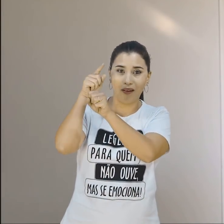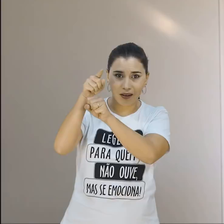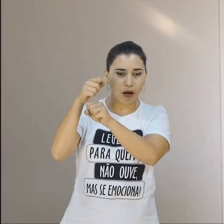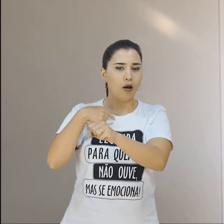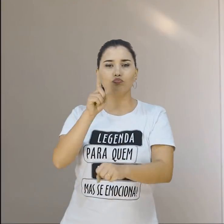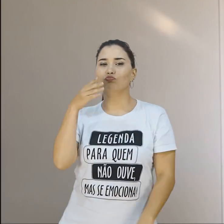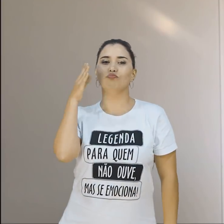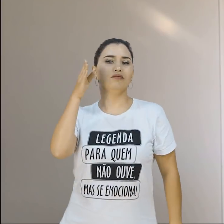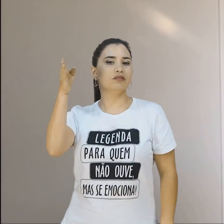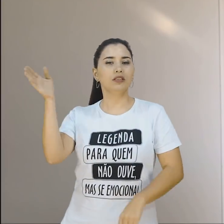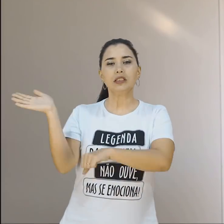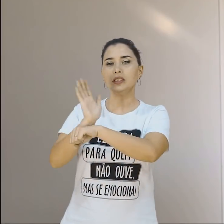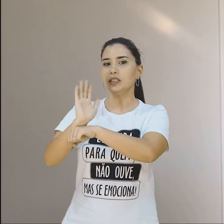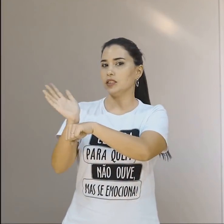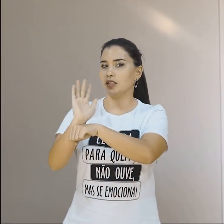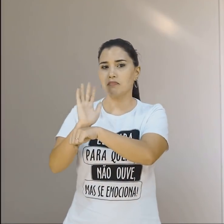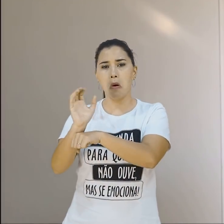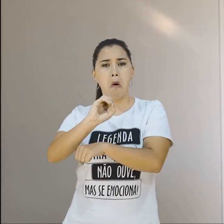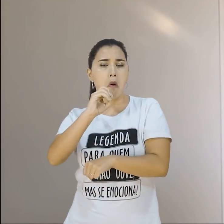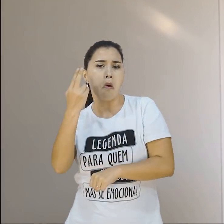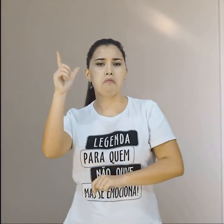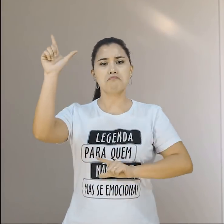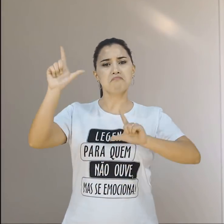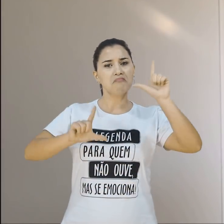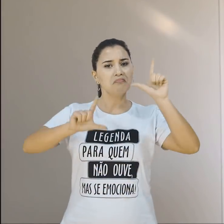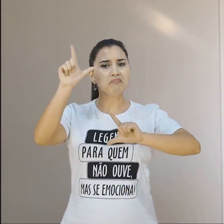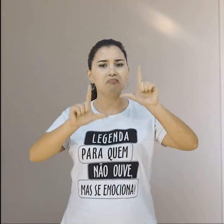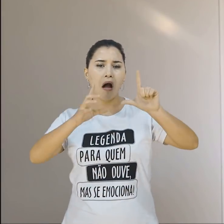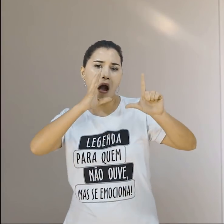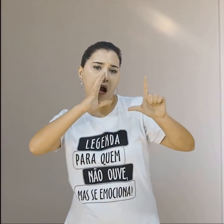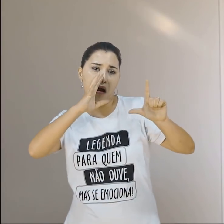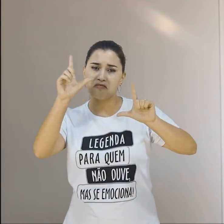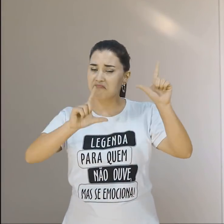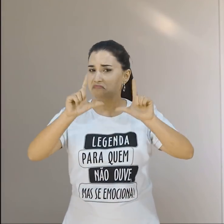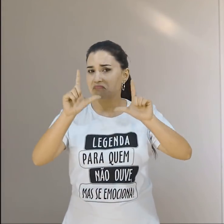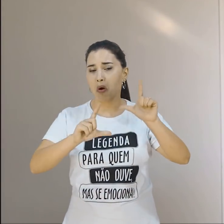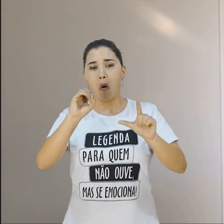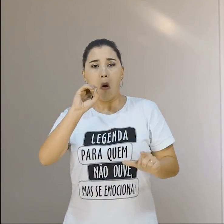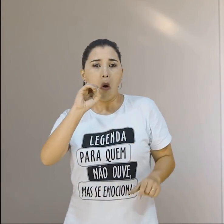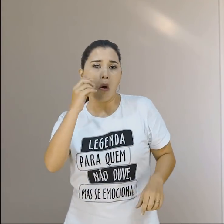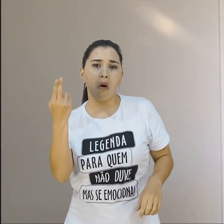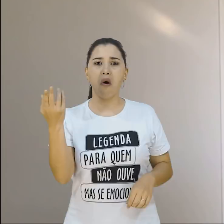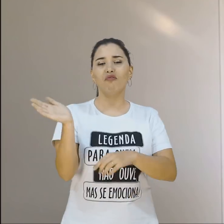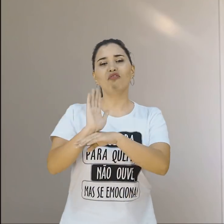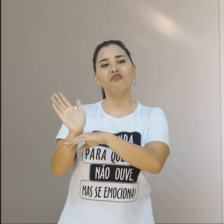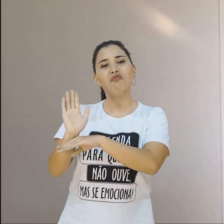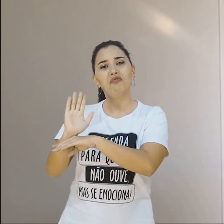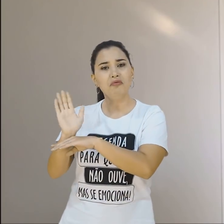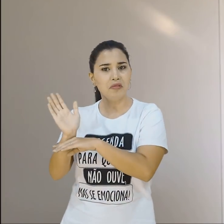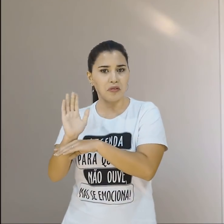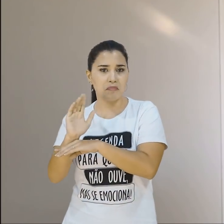E durante esse tempo eu me vi privada inúmeras vezes de ir ao cinema, ou de assistir a um programa de TV,